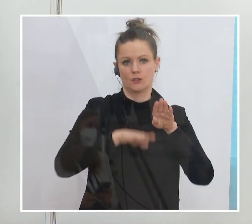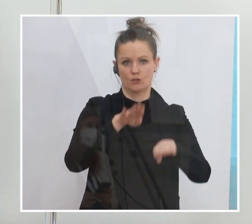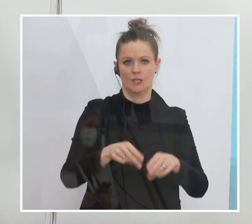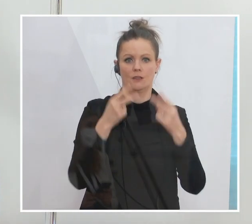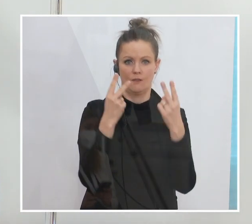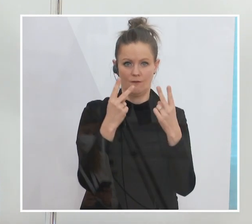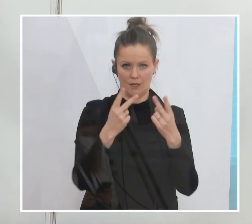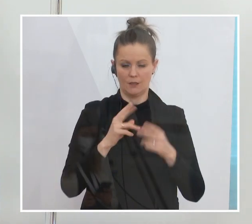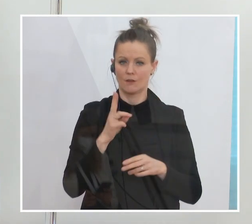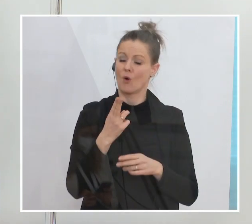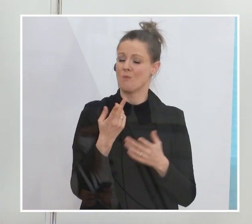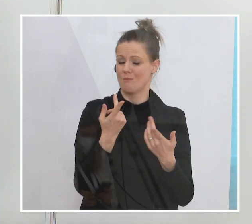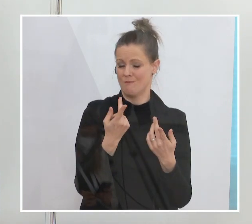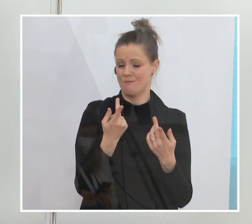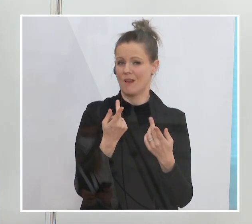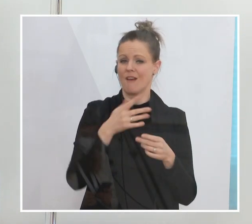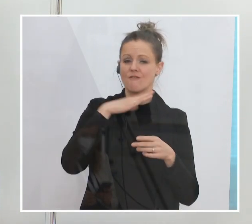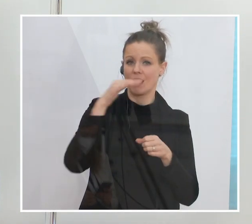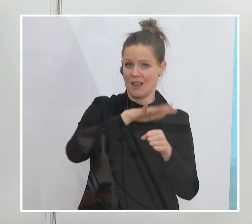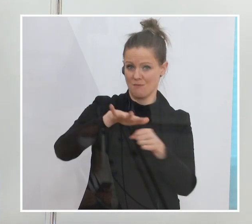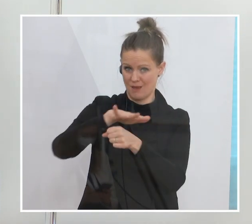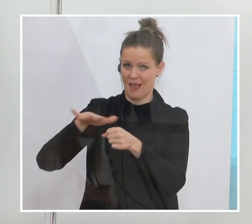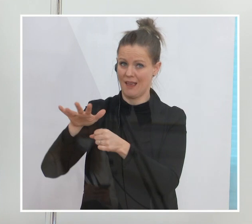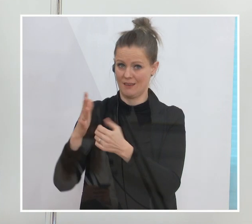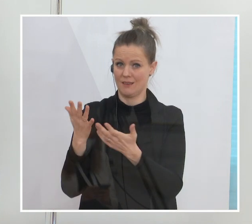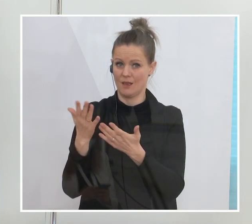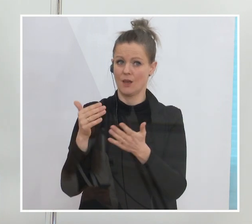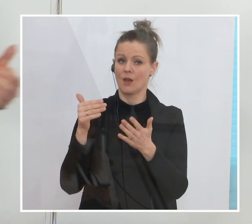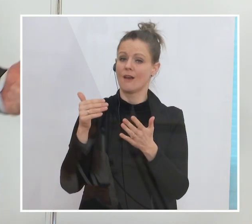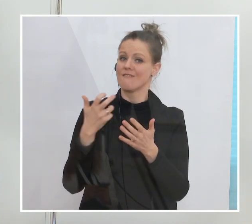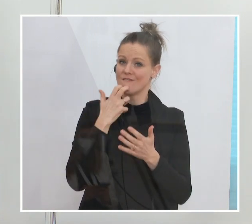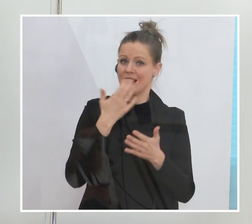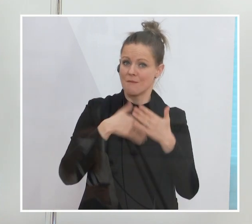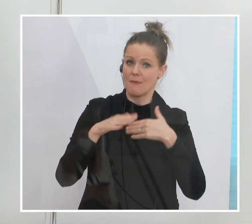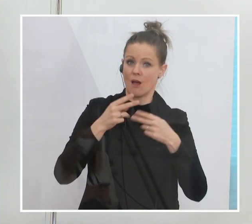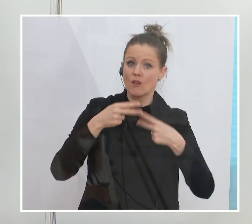weil wir in vielen Bereichen ja weiter unterstützen wollen. Wo es dann noch notwendig